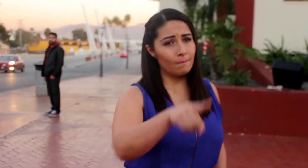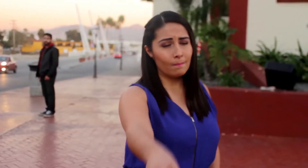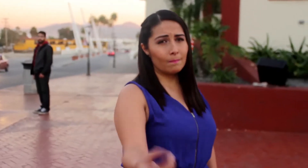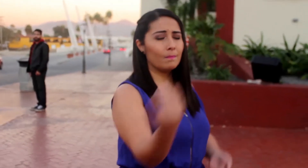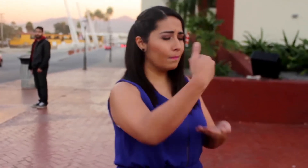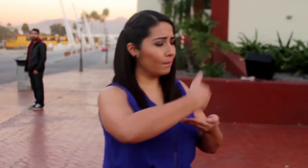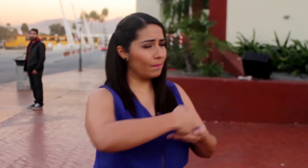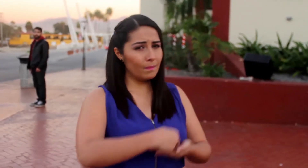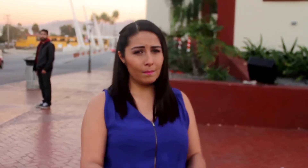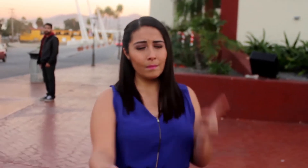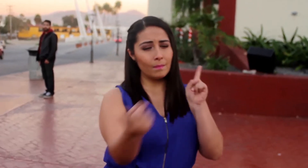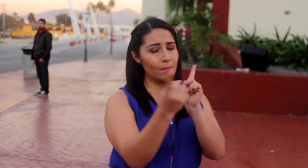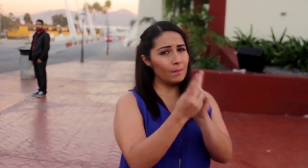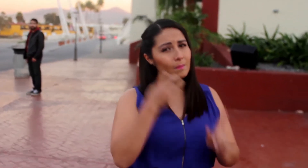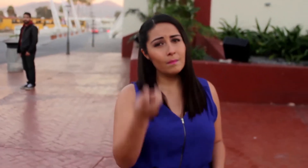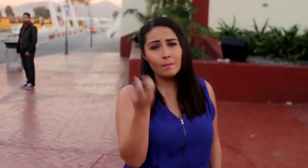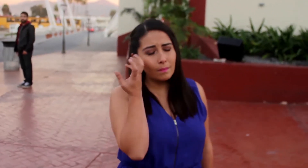no te vuelvas a cruzar por mi camino